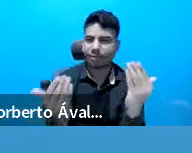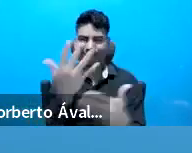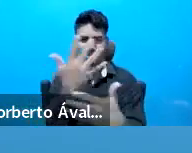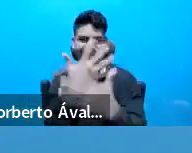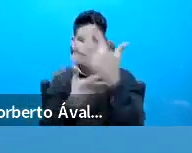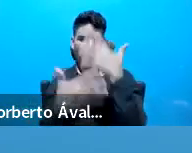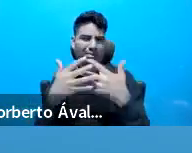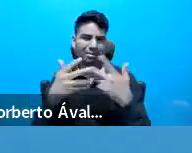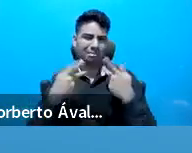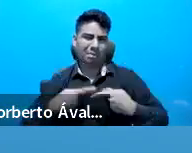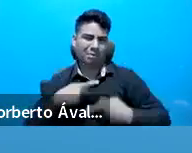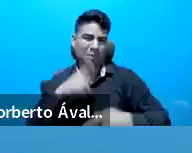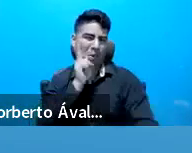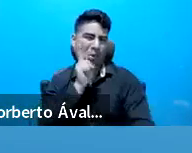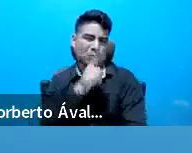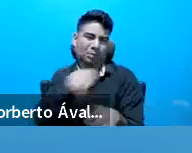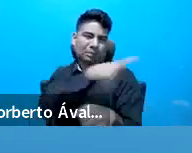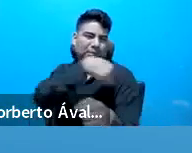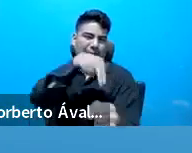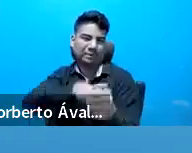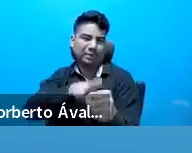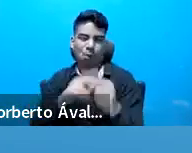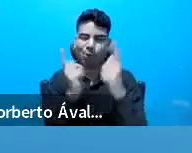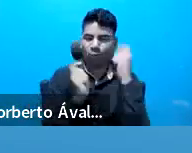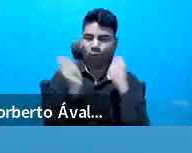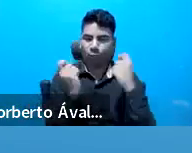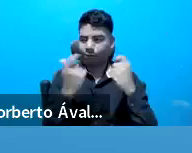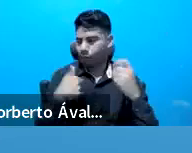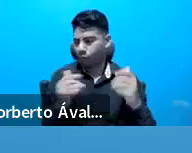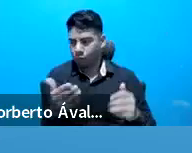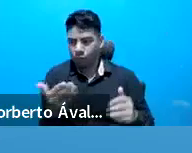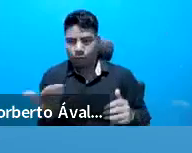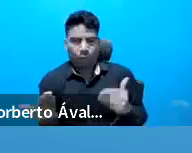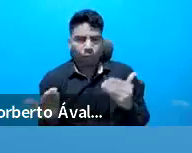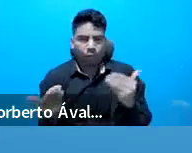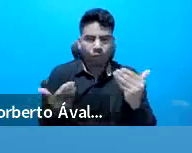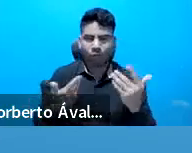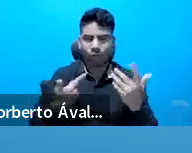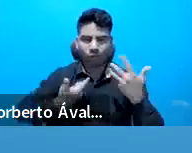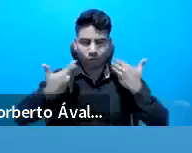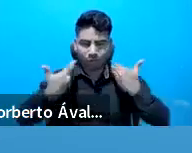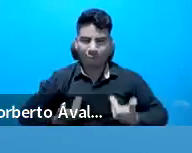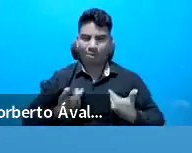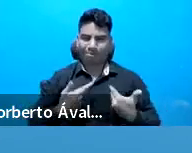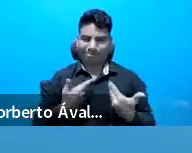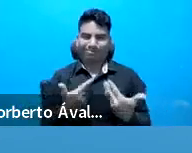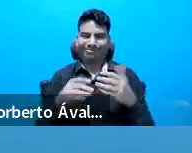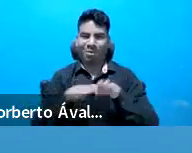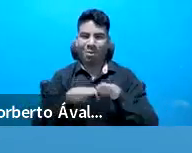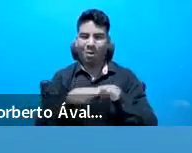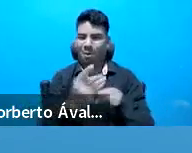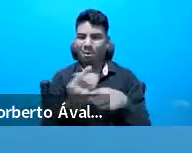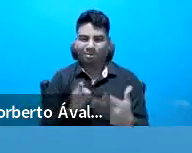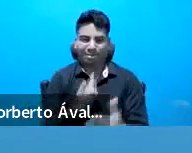creadas en la lengua de señas. nos dimos cuenta de que vuestra de que, pues, había mucho que investigar, Había mucho que entender y